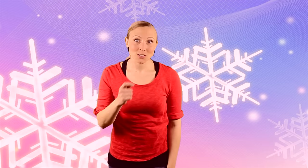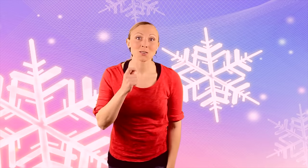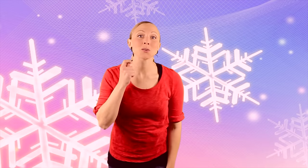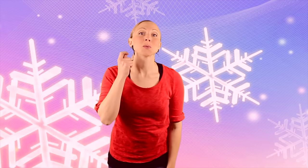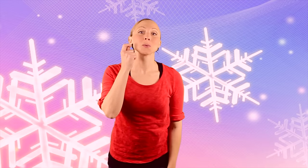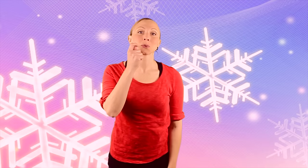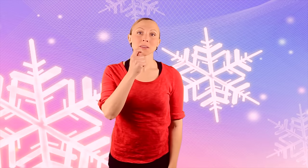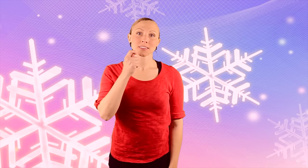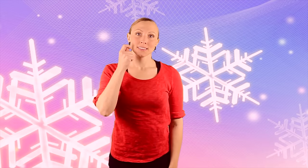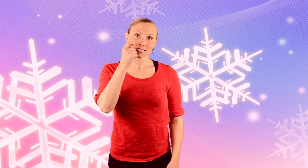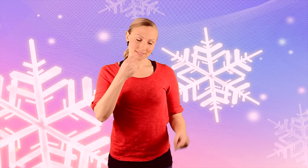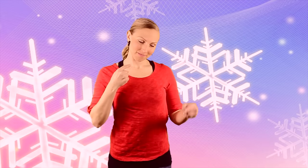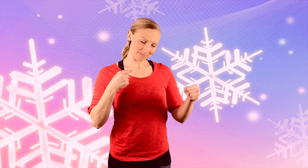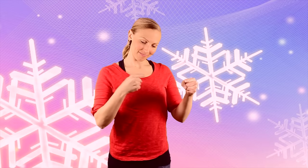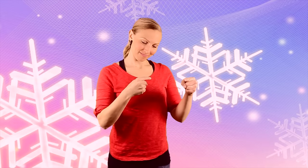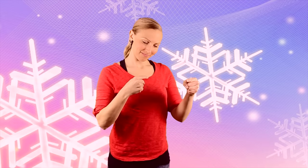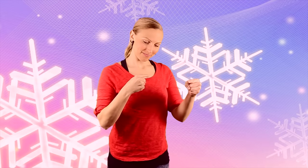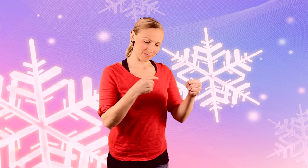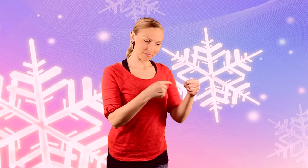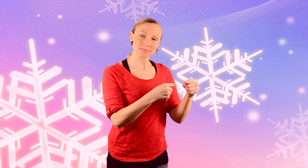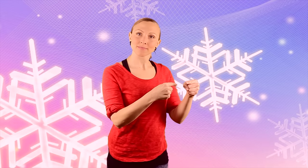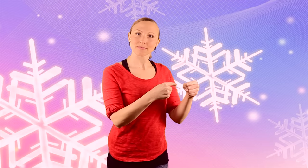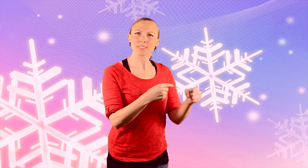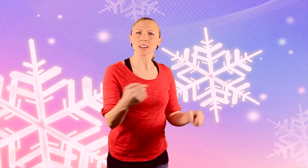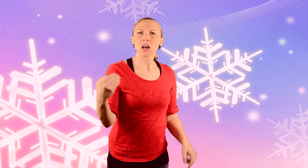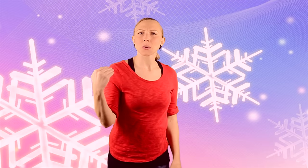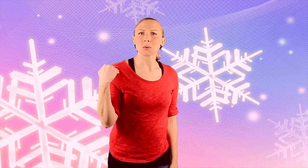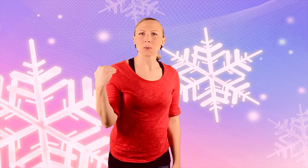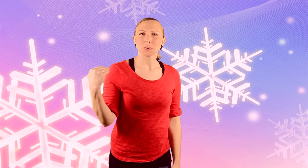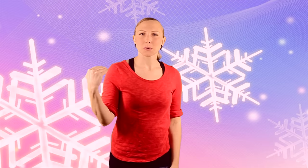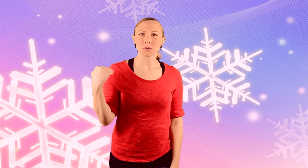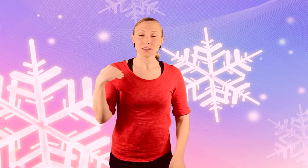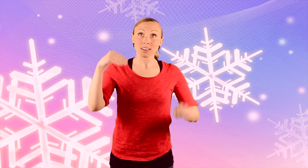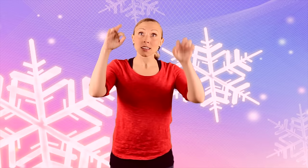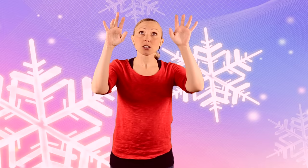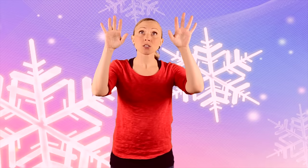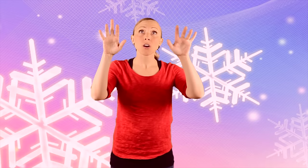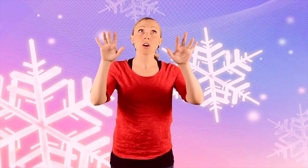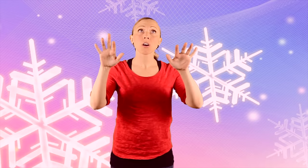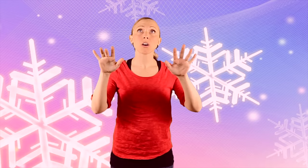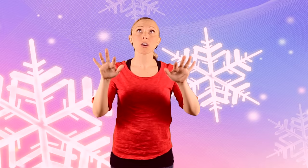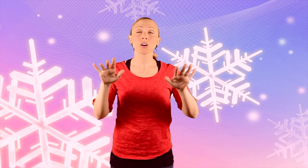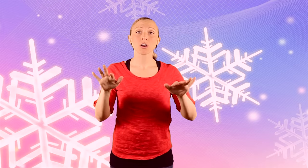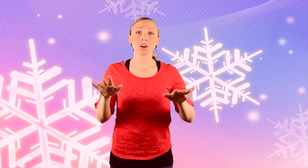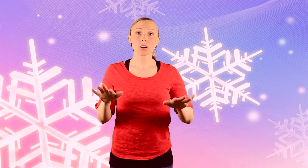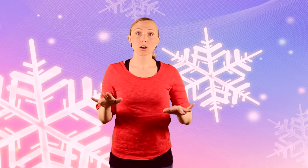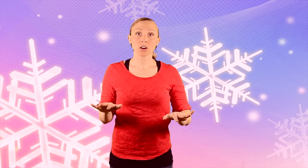Julen står för dörren och därute faller snön.